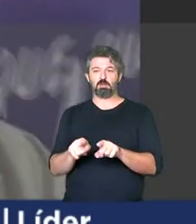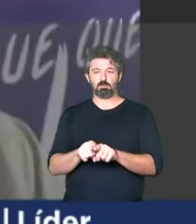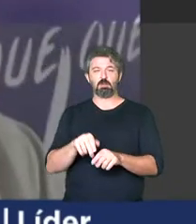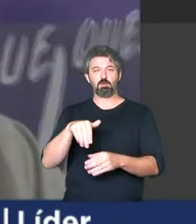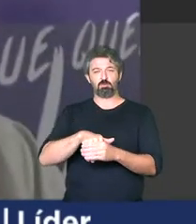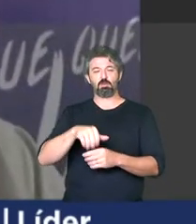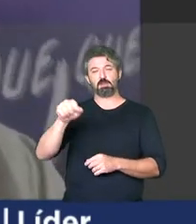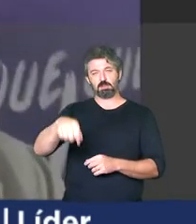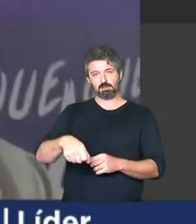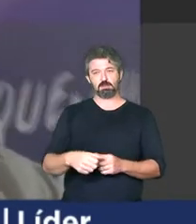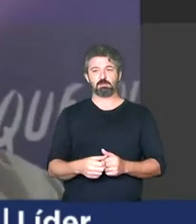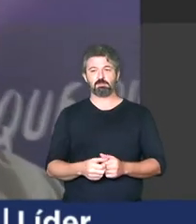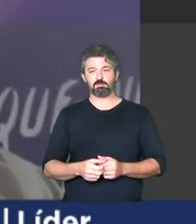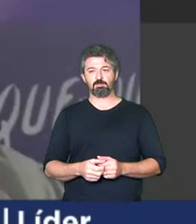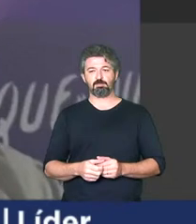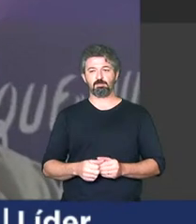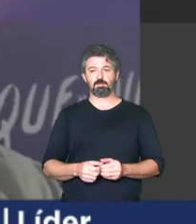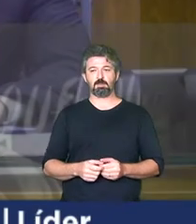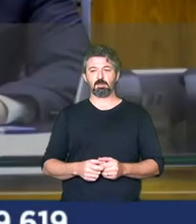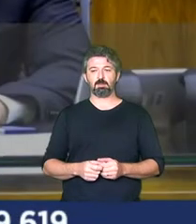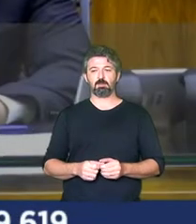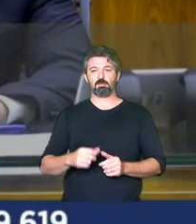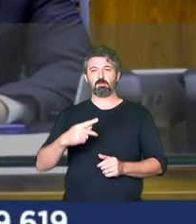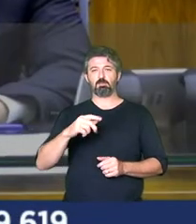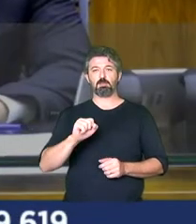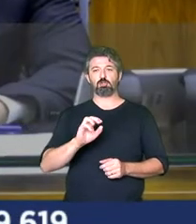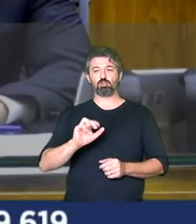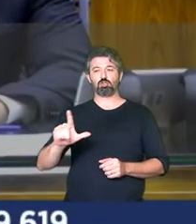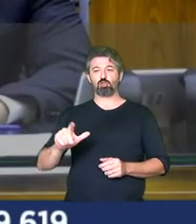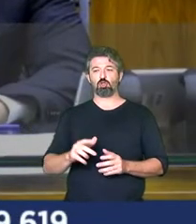AGORA AINDA É MUITO BEM VINDO. PODEMOS ORIENTA SIM A LEI ALDIR BLANC.